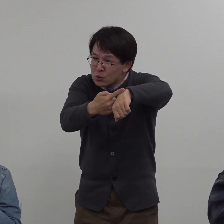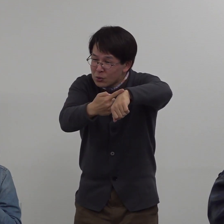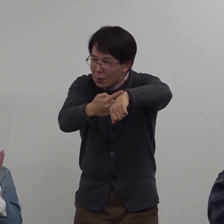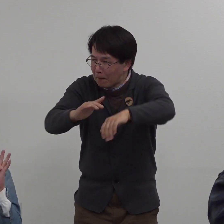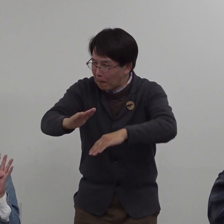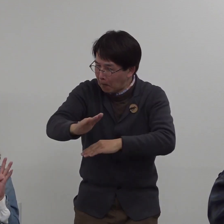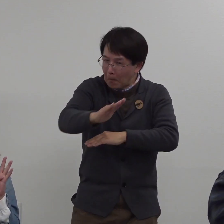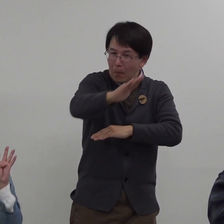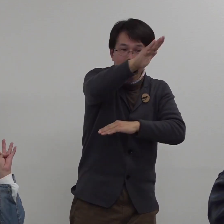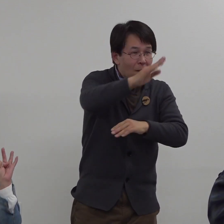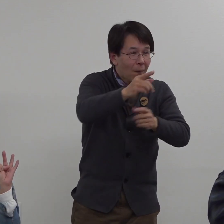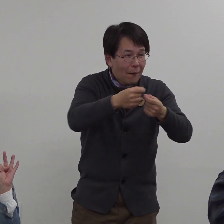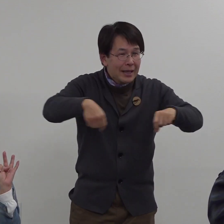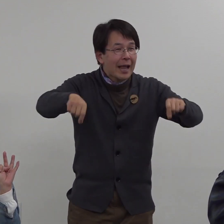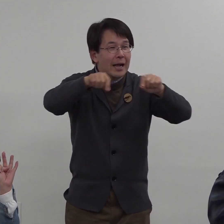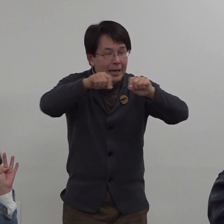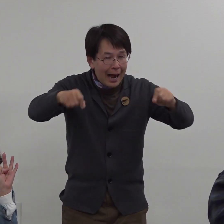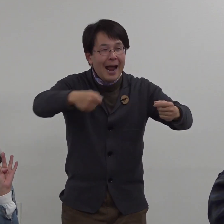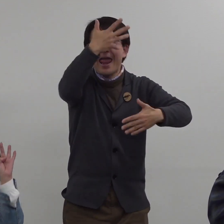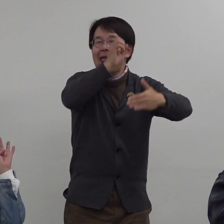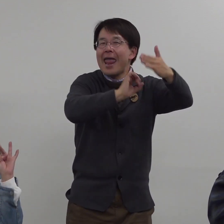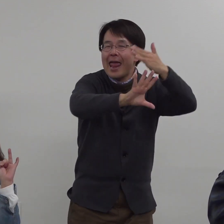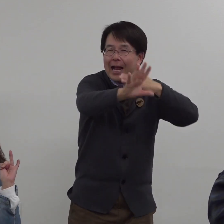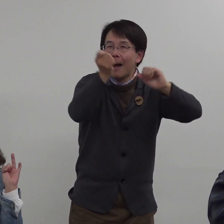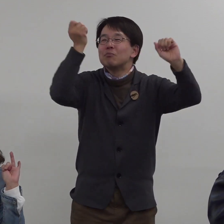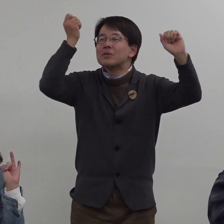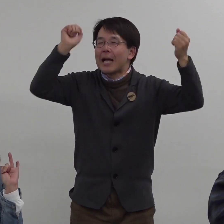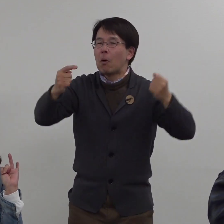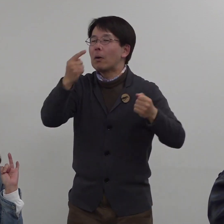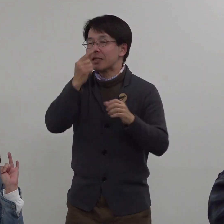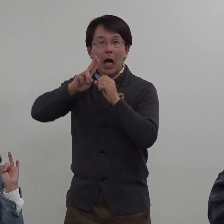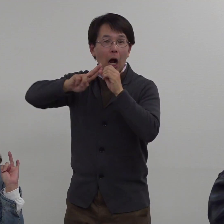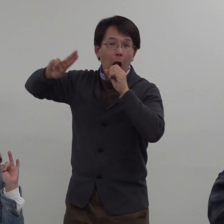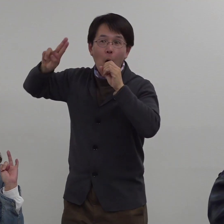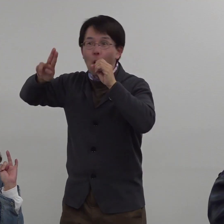映画も舞台 もそして私はカラオケにも行きます